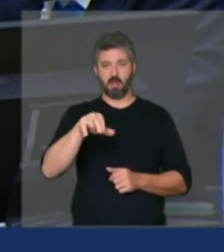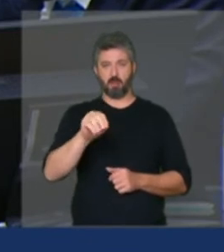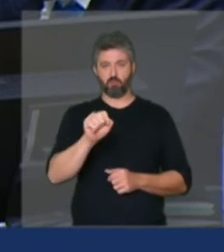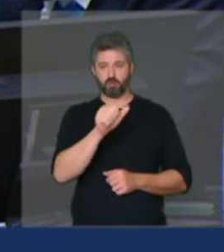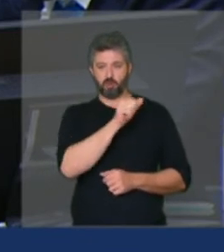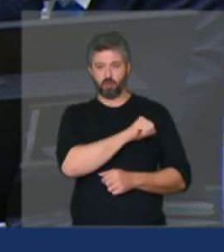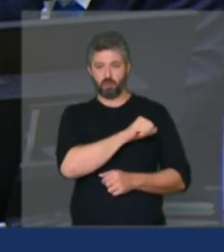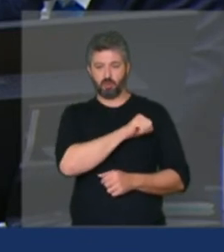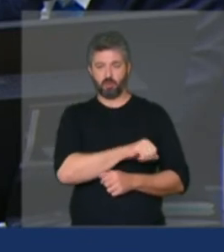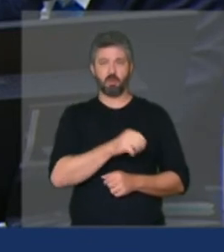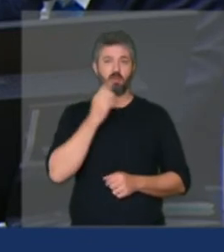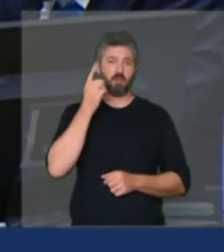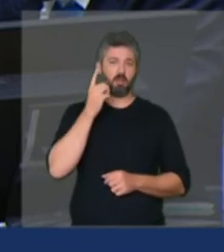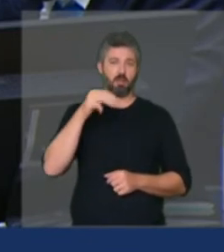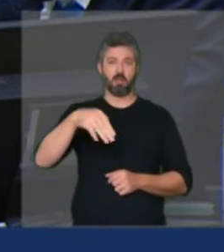DEPUTADO JOSÉMEDEIROS DO MATO GROSSO. E AGORA CHEGANDO EM